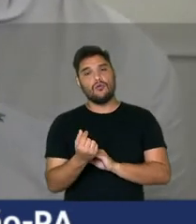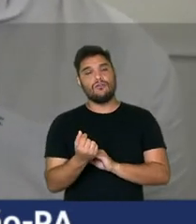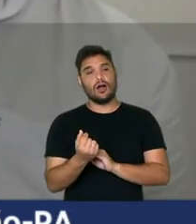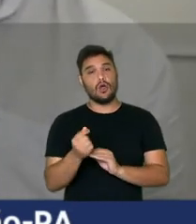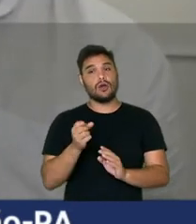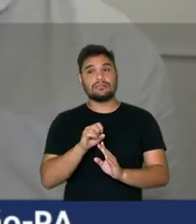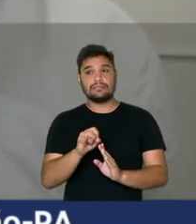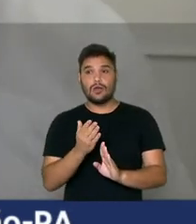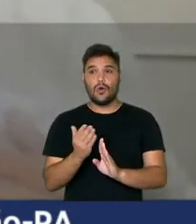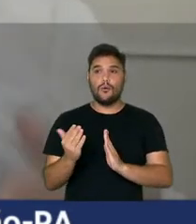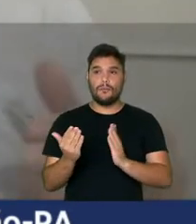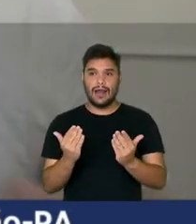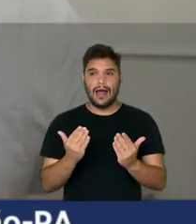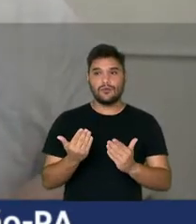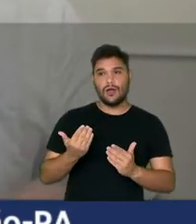SEGUINTE, HAVERÁACRESCIDO O